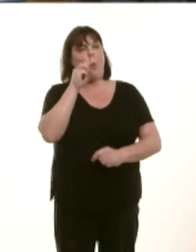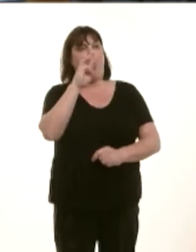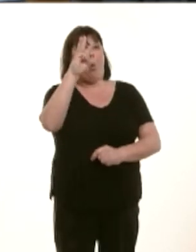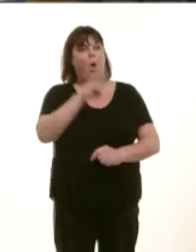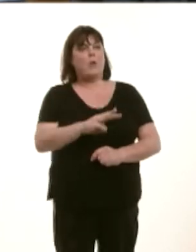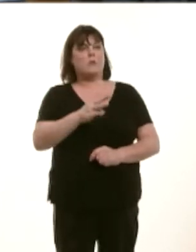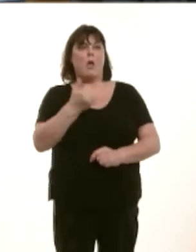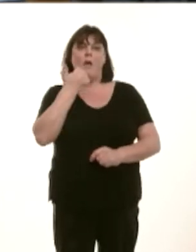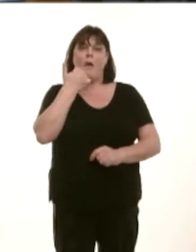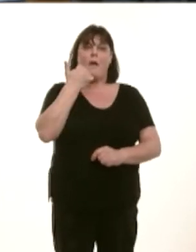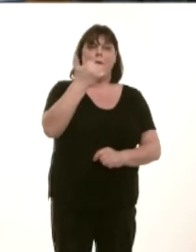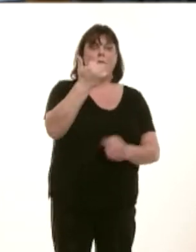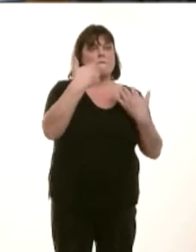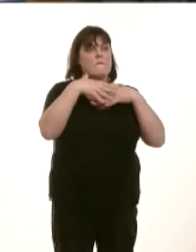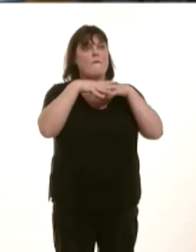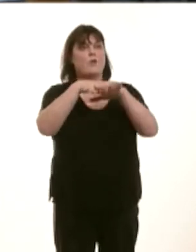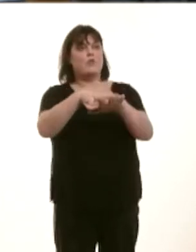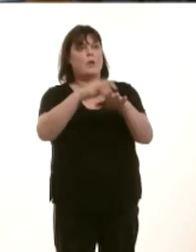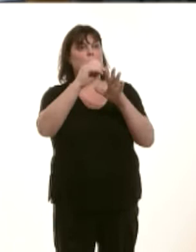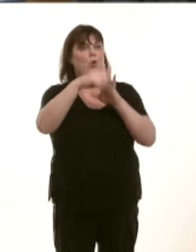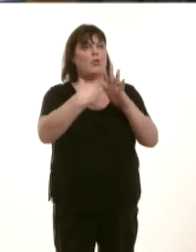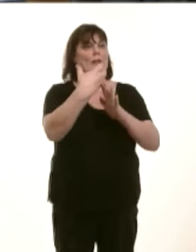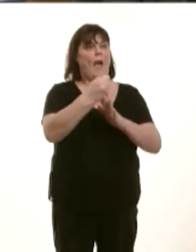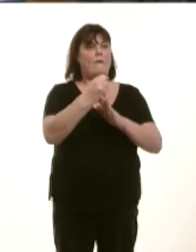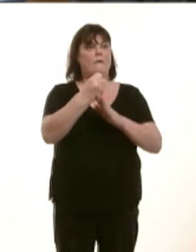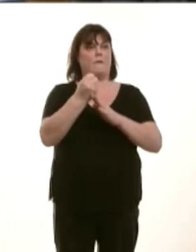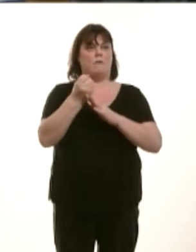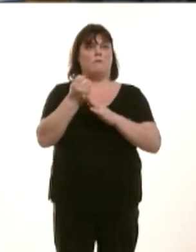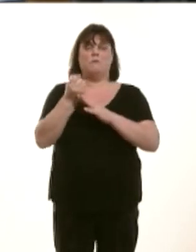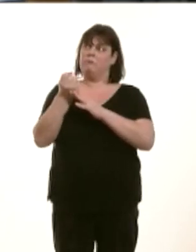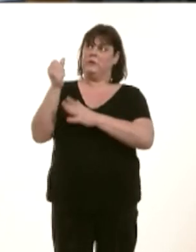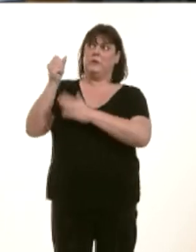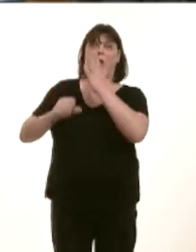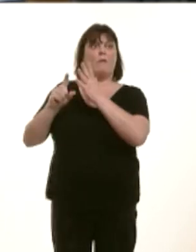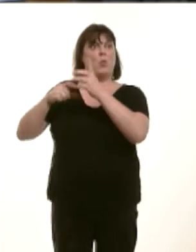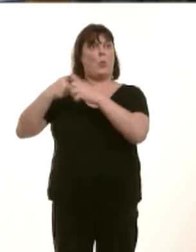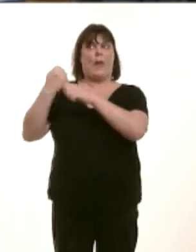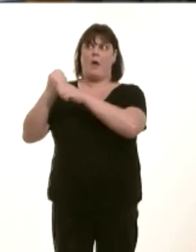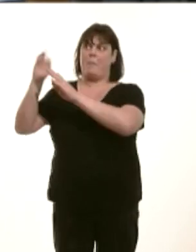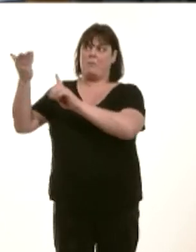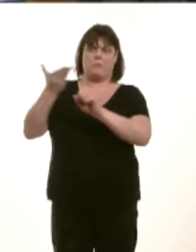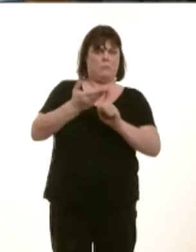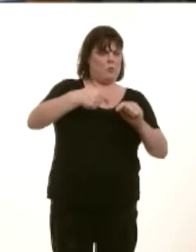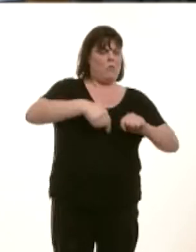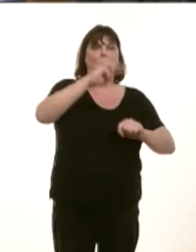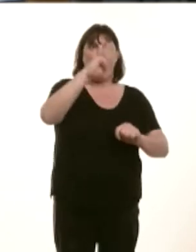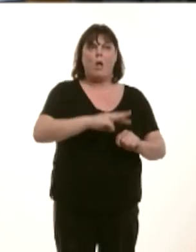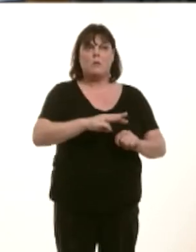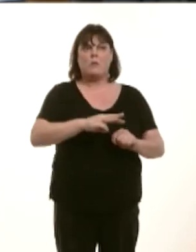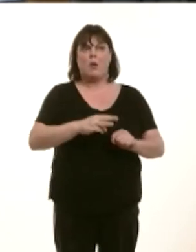hwnnwín parhau; nid ywín glir ar hyn o bryd y bydd hwnnw yn parhau yn y dyfodol. Maeín